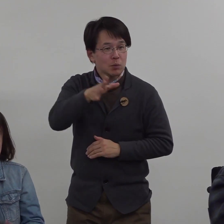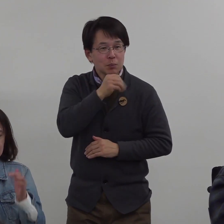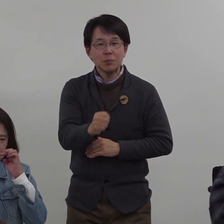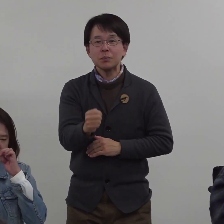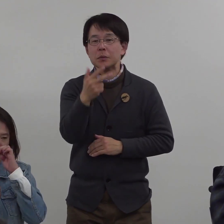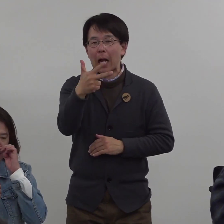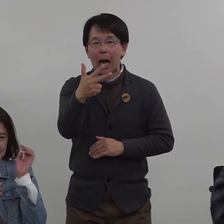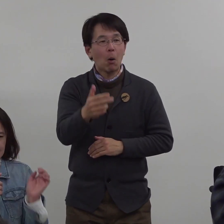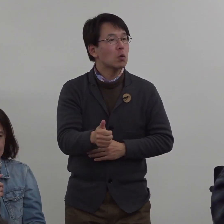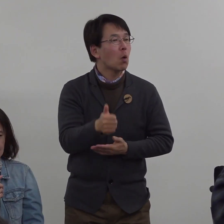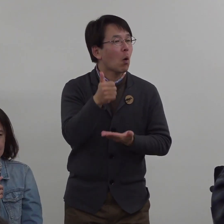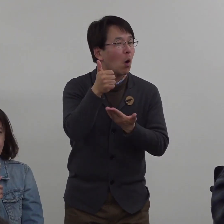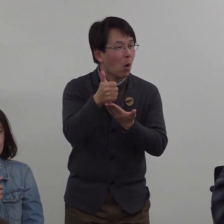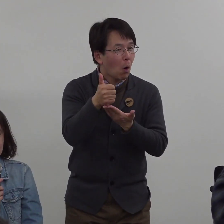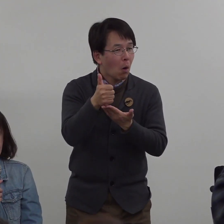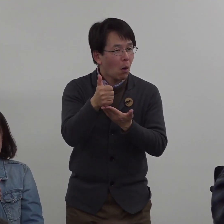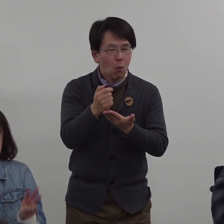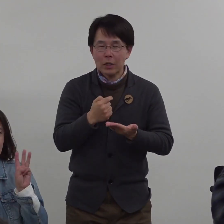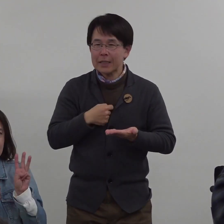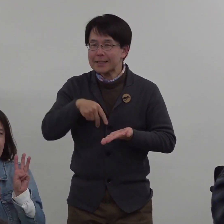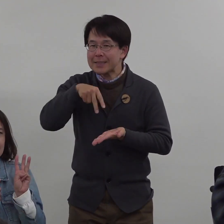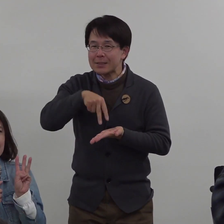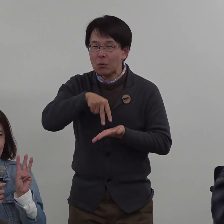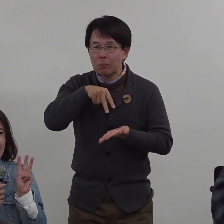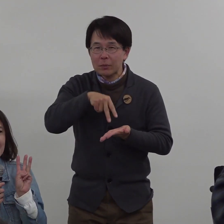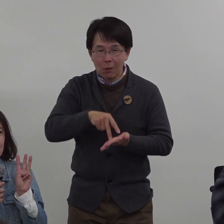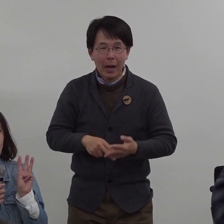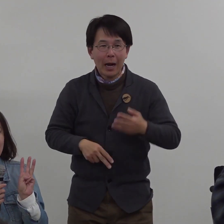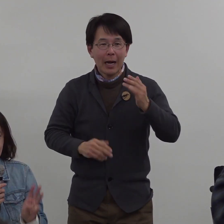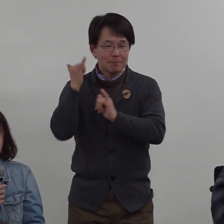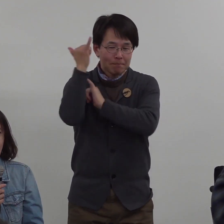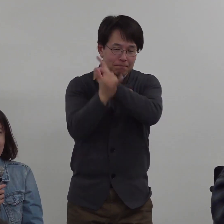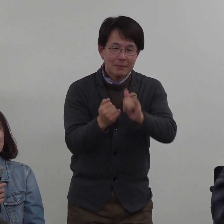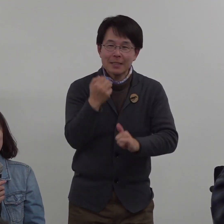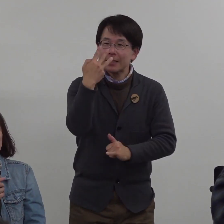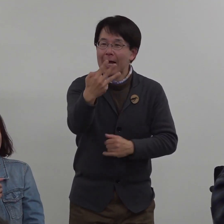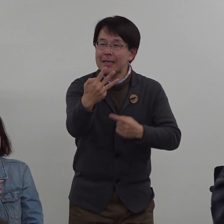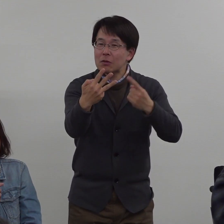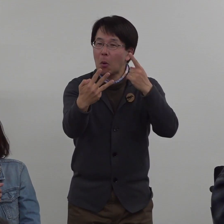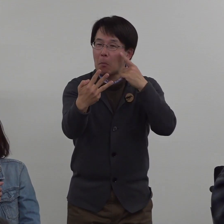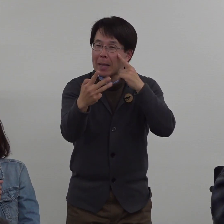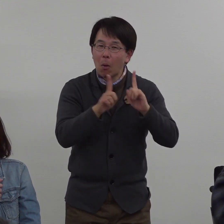実は私にとって3代目の3頭目のパートナーで